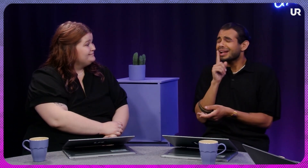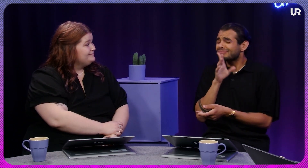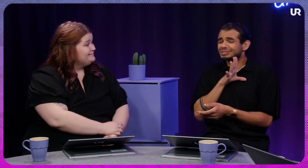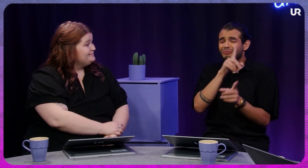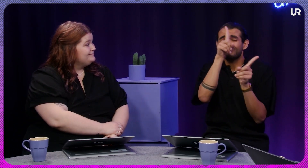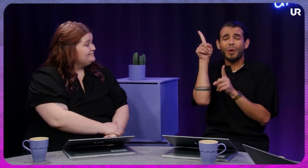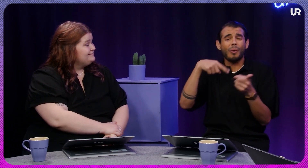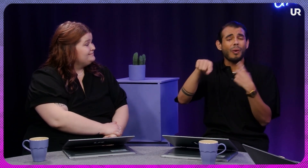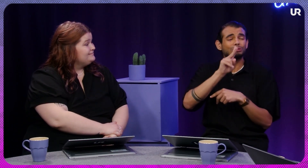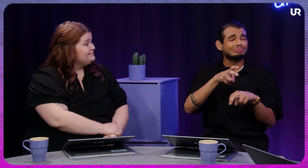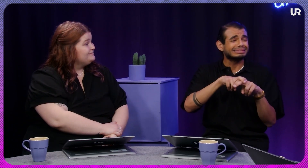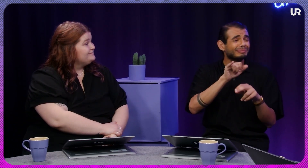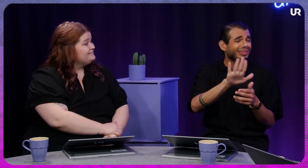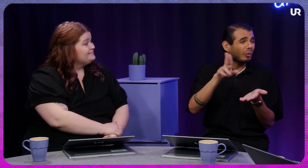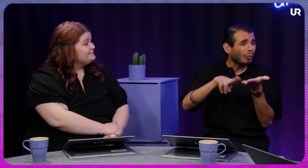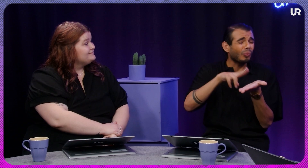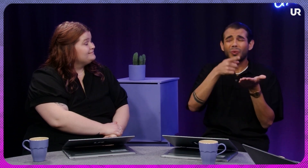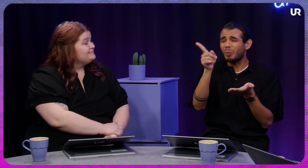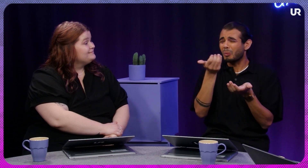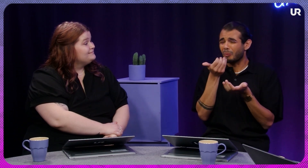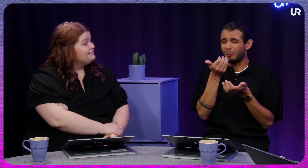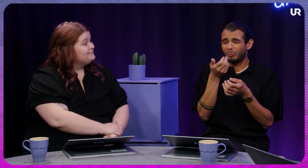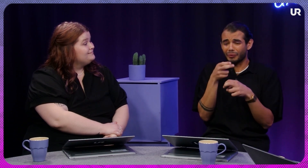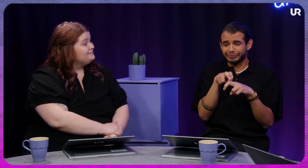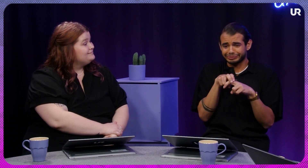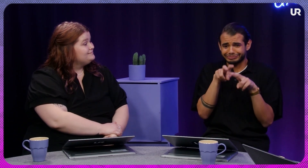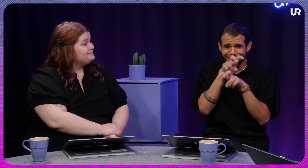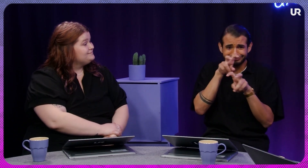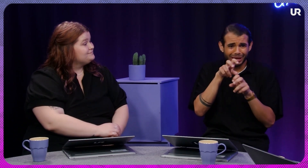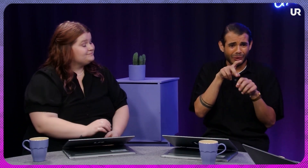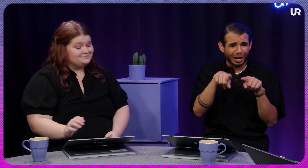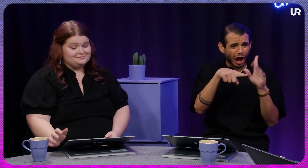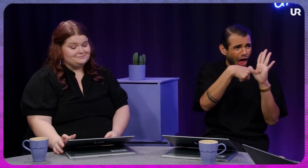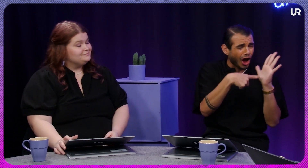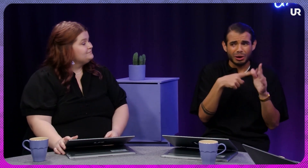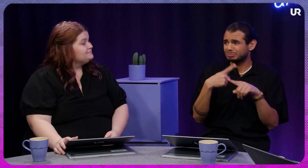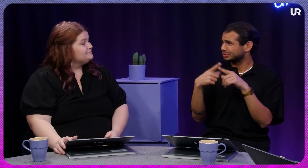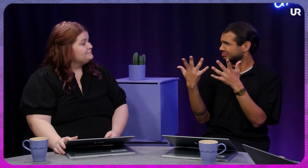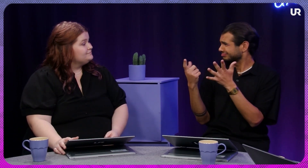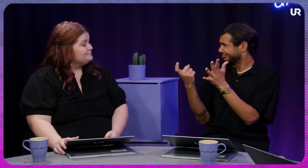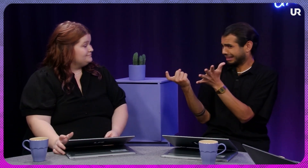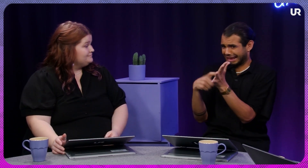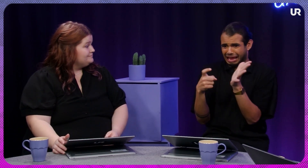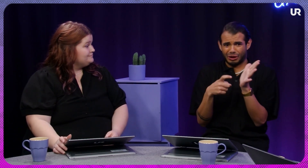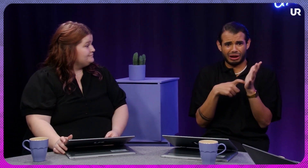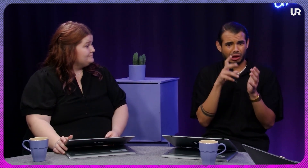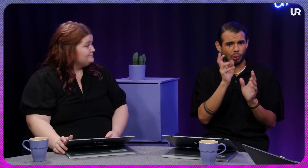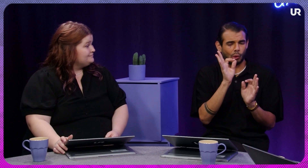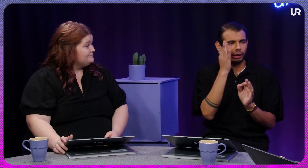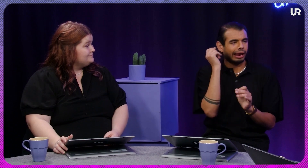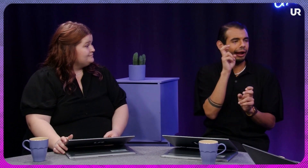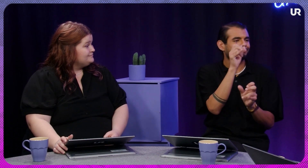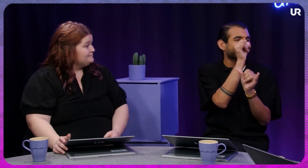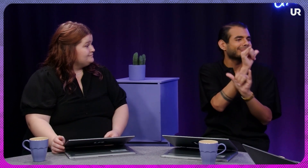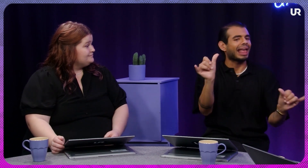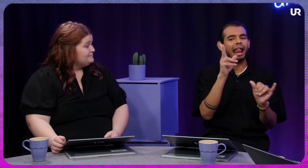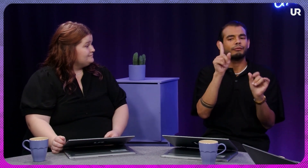Men jag tänker att det alltid finns folk som sitter på sina kontor och knåpar ihop lite regler och lagar-